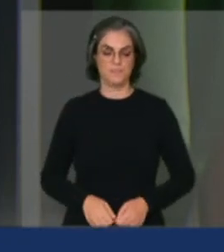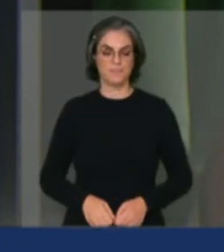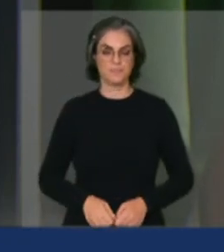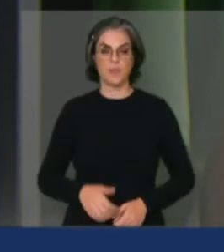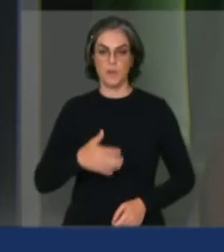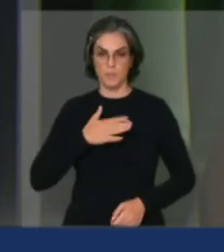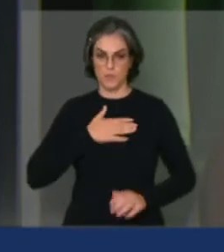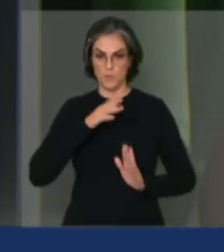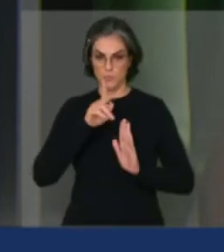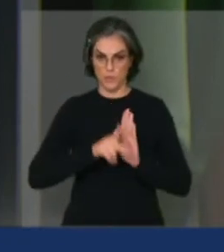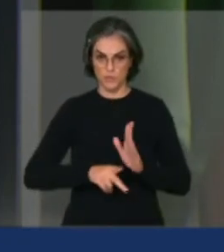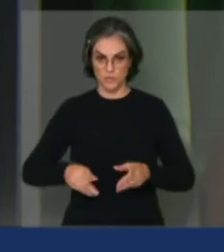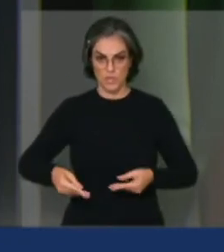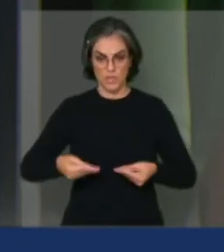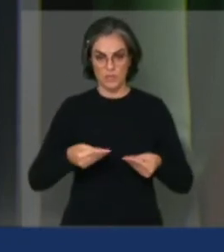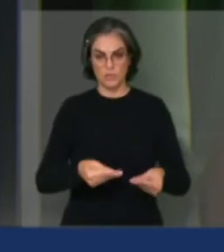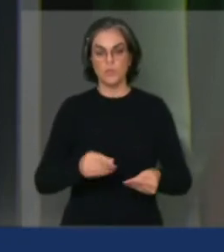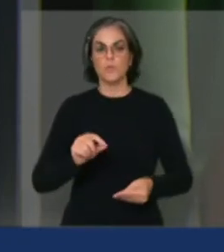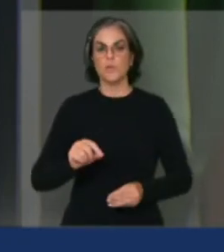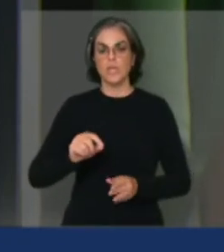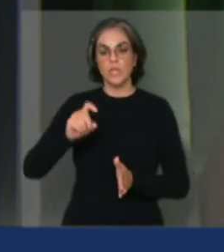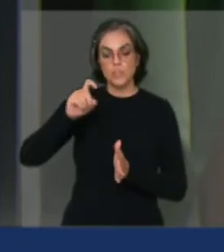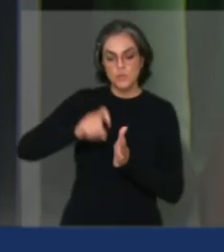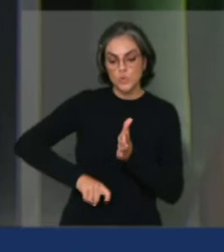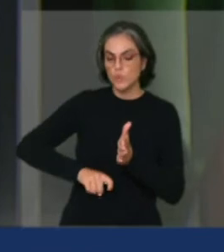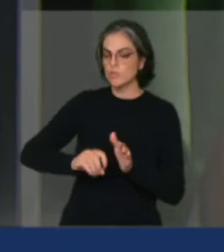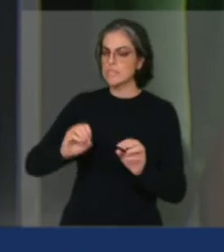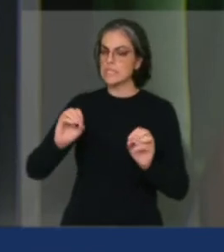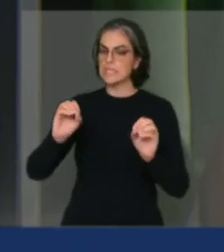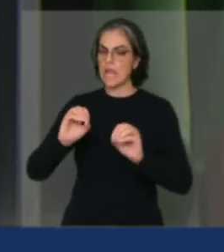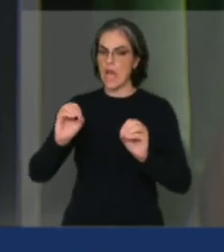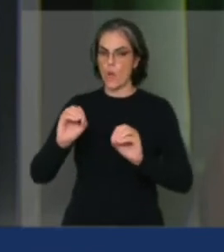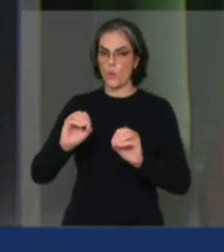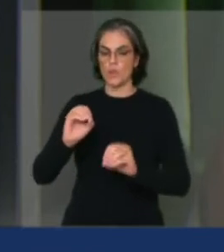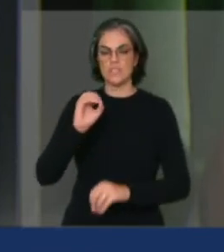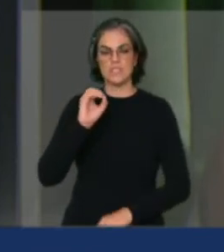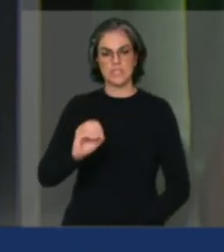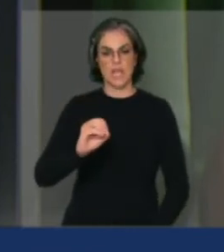APRESENTAMOS AQUI É JUROS CER, JUROS CER, DEZ ANOS PARA PAGAR, TRÊS DANOS CARÊNCIA,